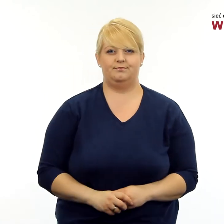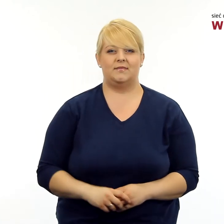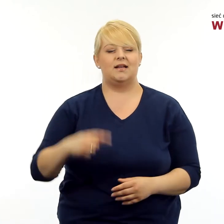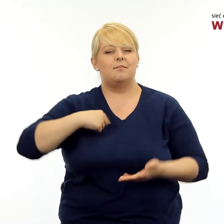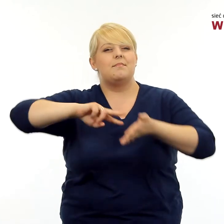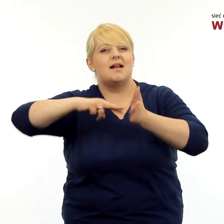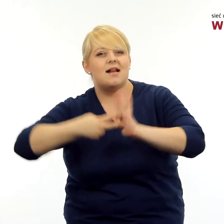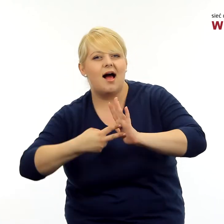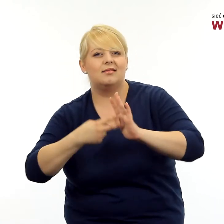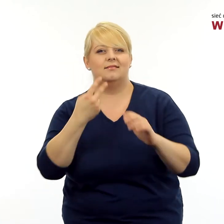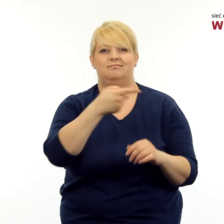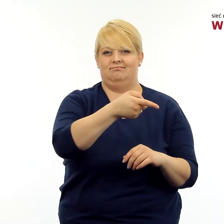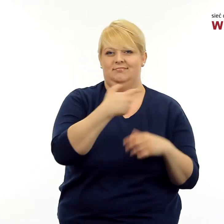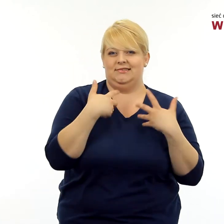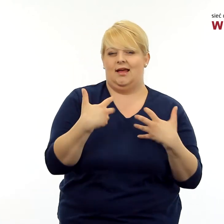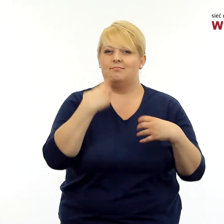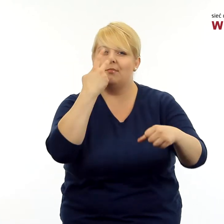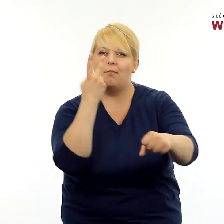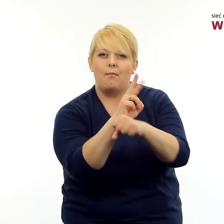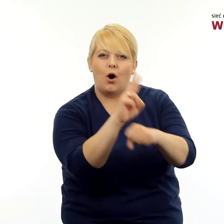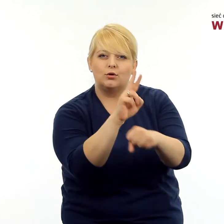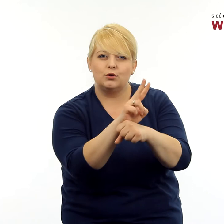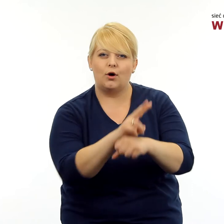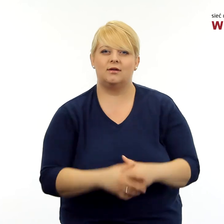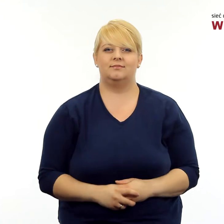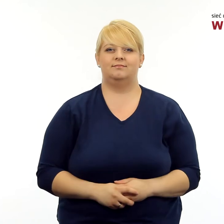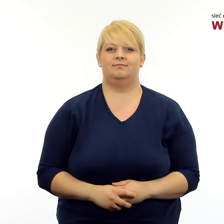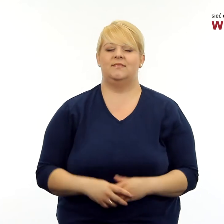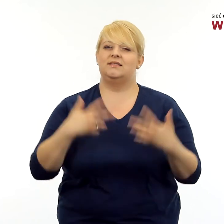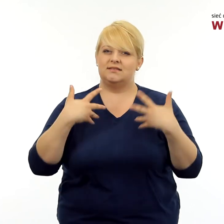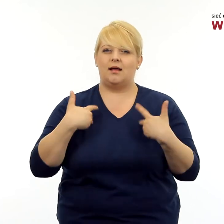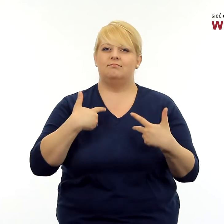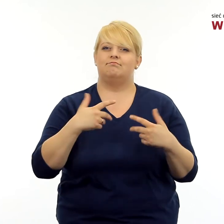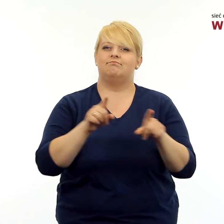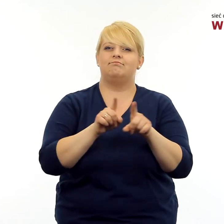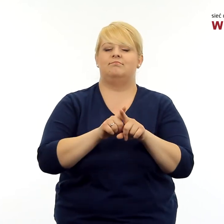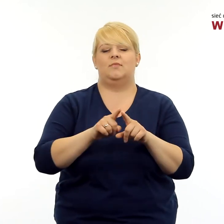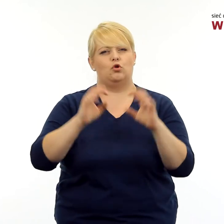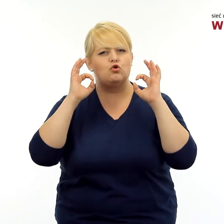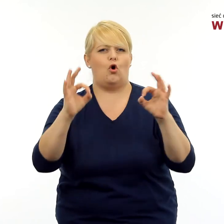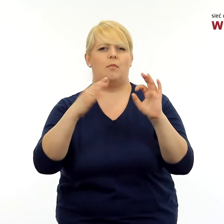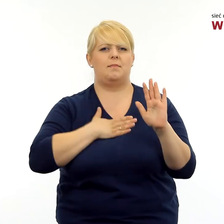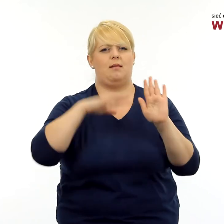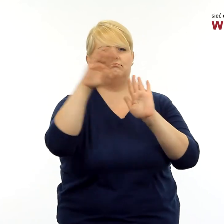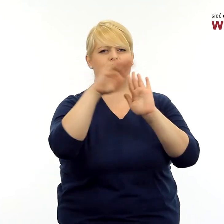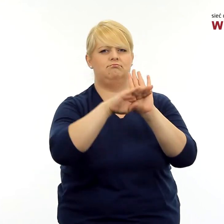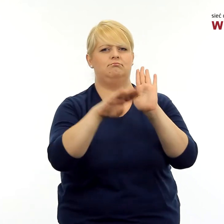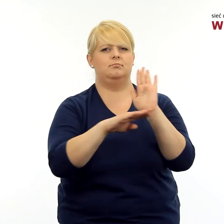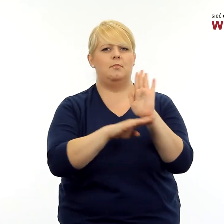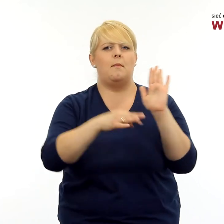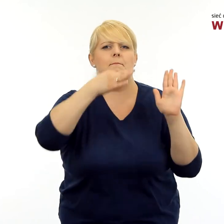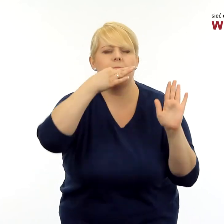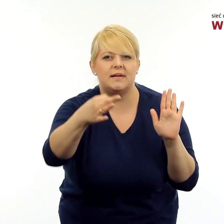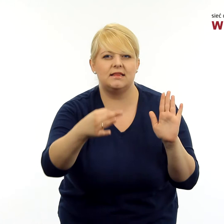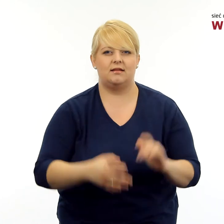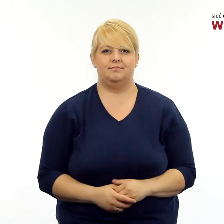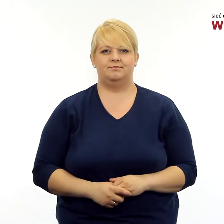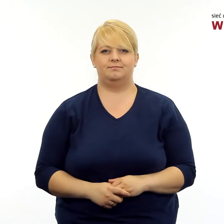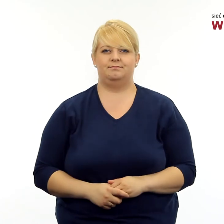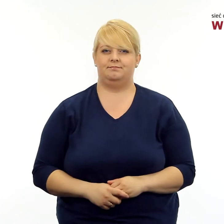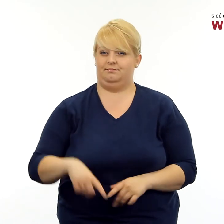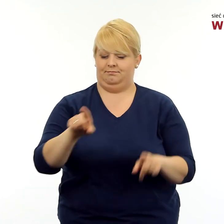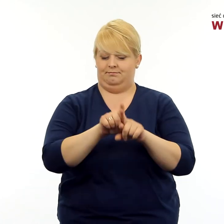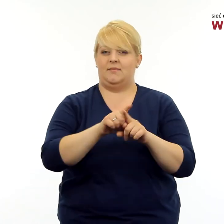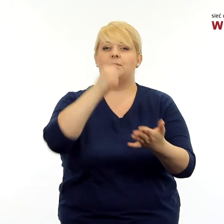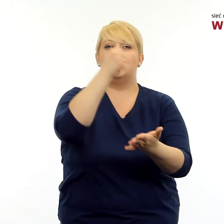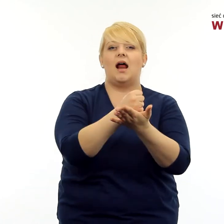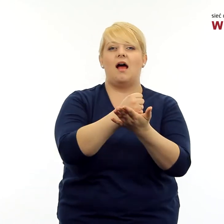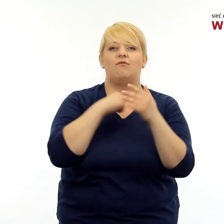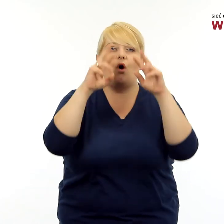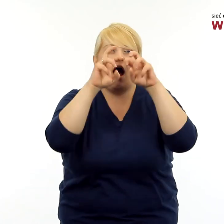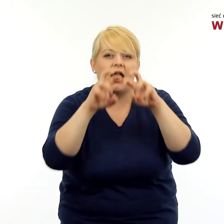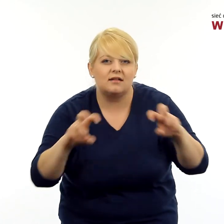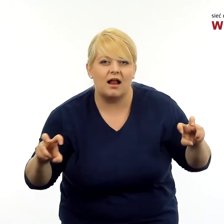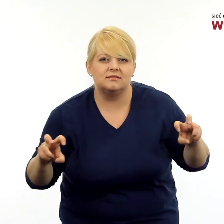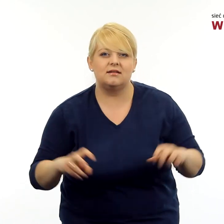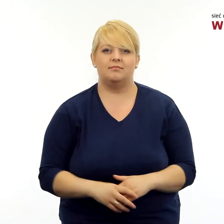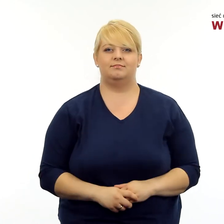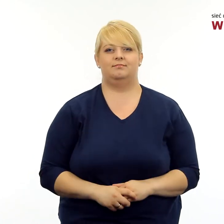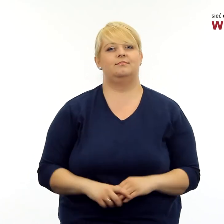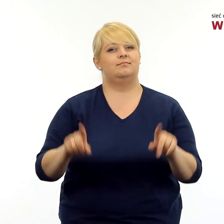Zaplanowanie monitoringu – postawienie właściwych pytań, analiza prawa,